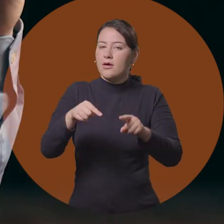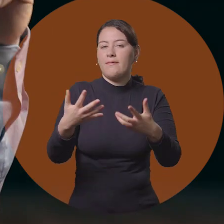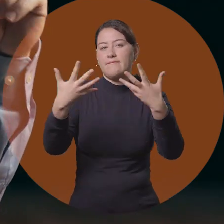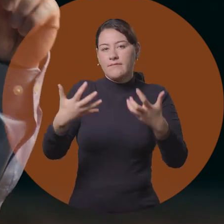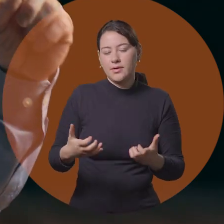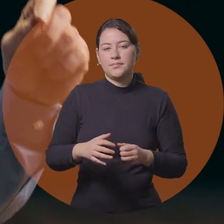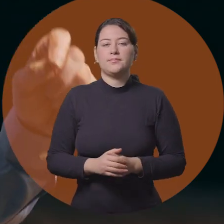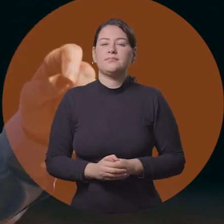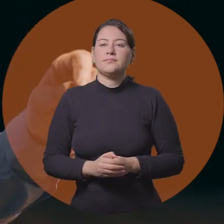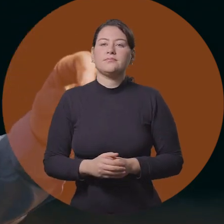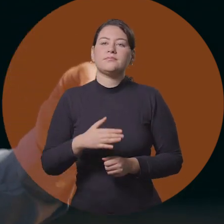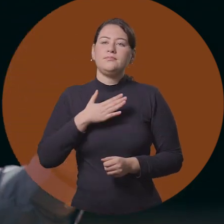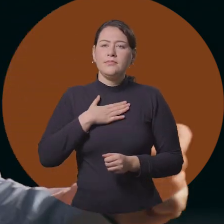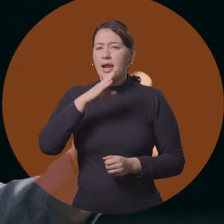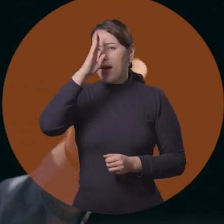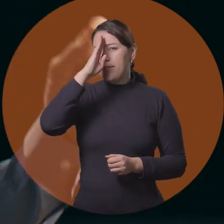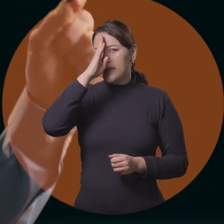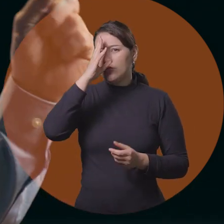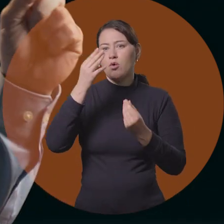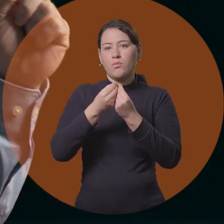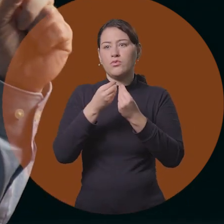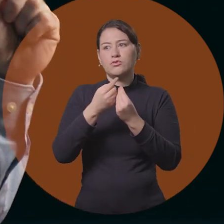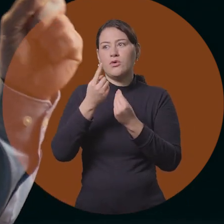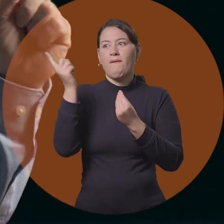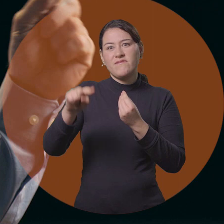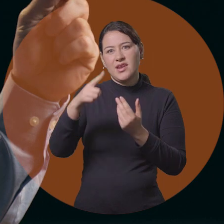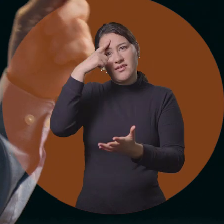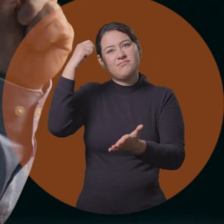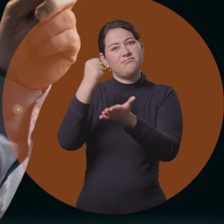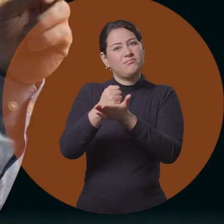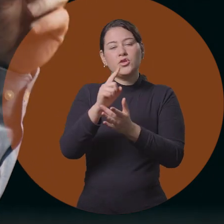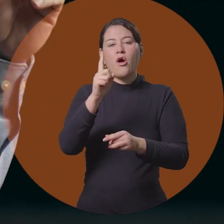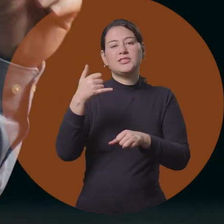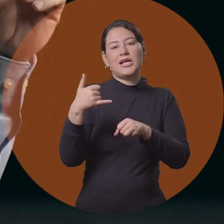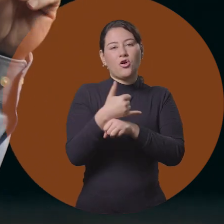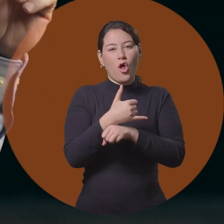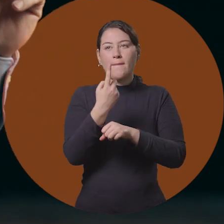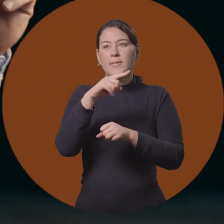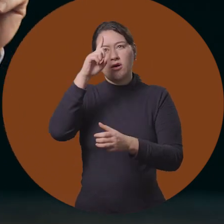Yo creo que uno aprende mucho de hechos traumáticos. No tiene porqué ser un error, pero aprende mucho de hechos traumáticos.